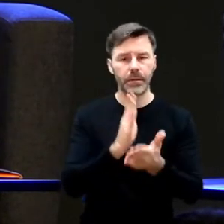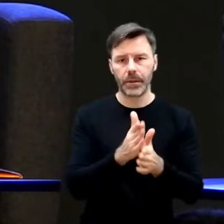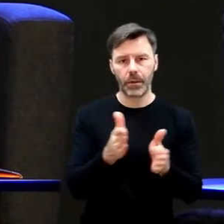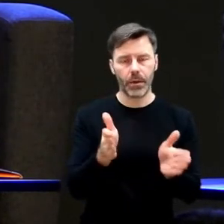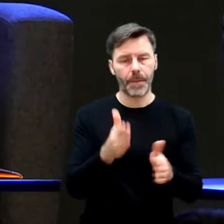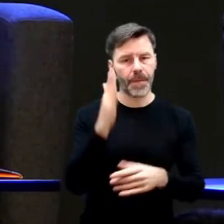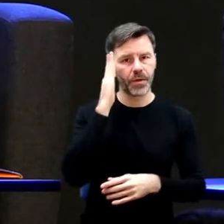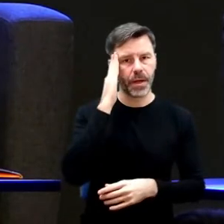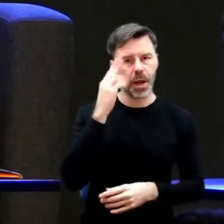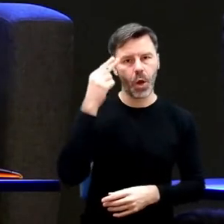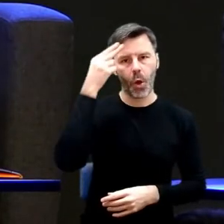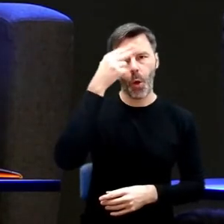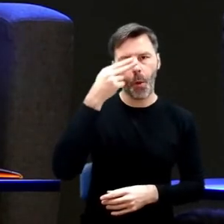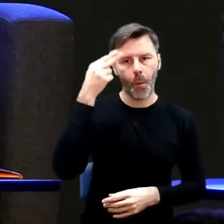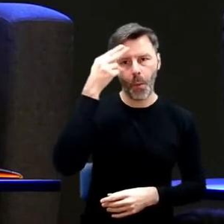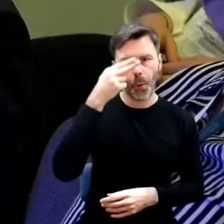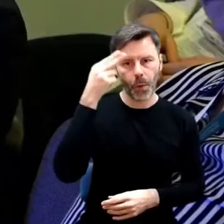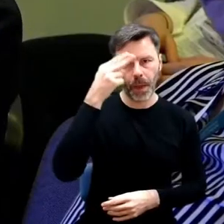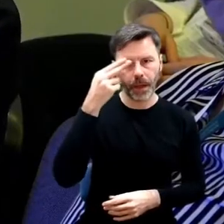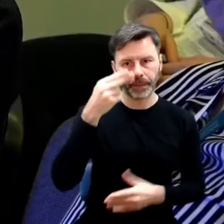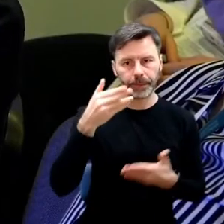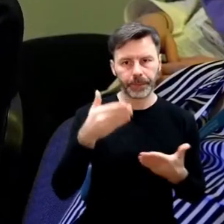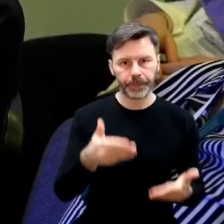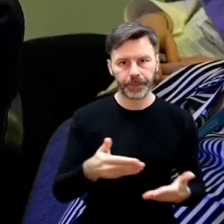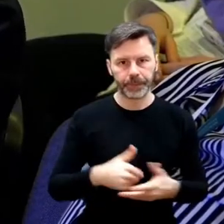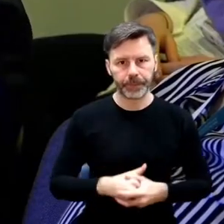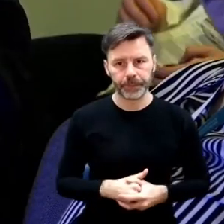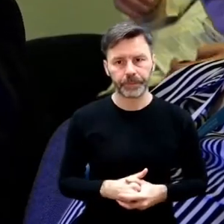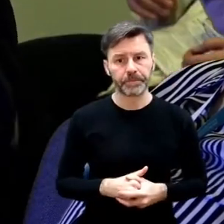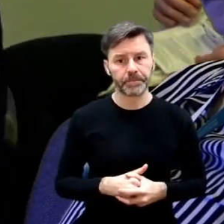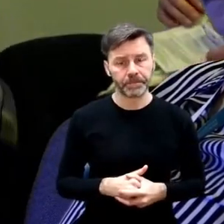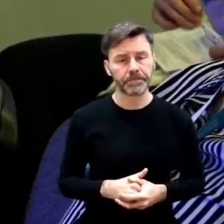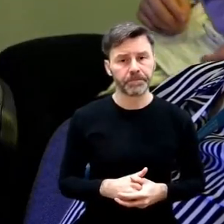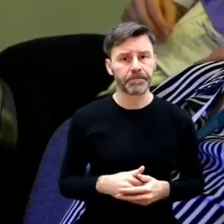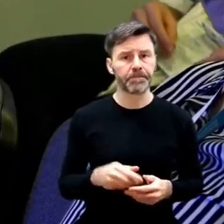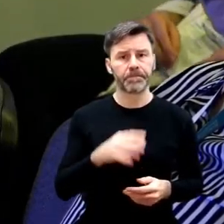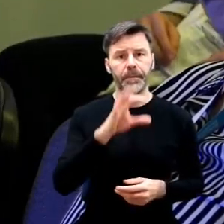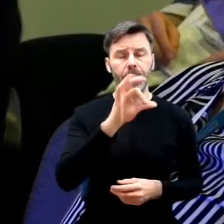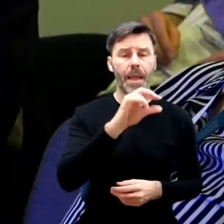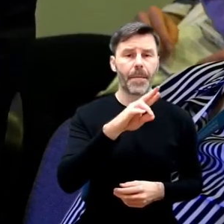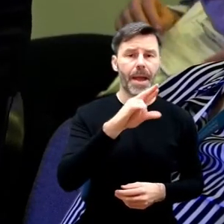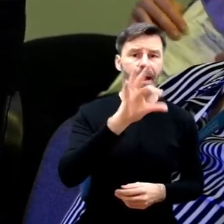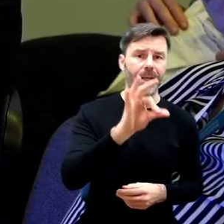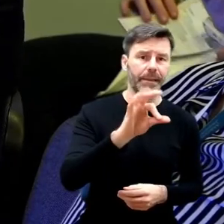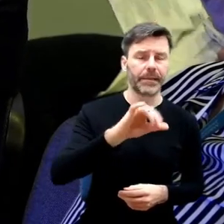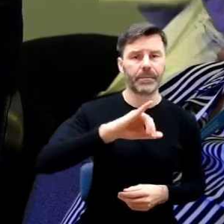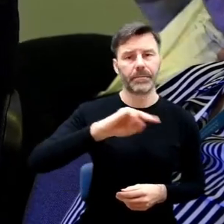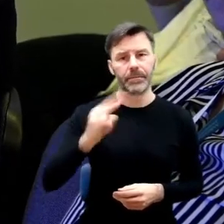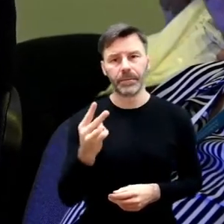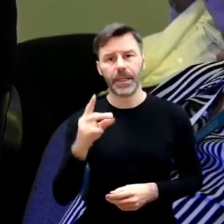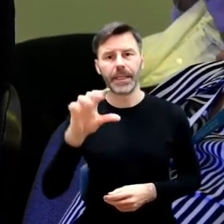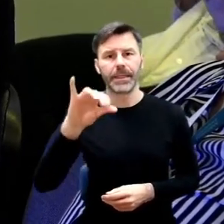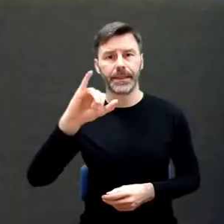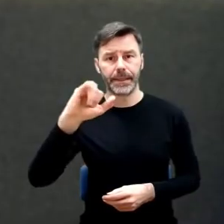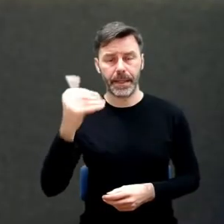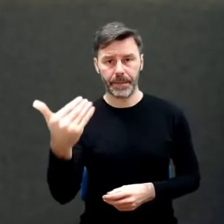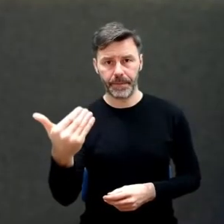bo tutaj gmina ma bezpośrednie sprawstwo. No i oczywiście TBSy, SIMy. TBSy mają duże i spore doświadczenia